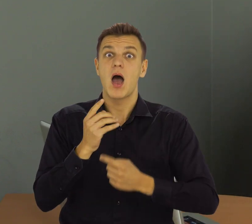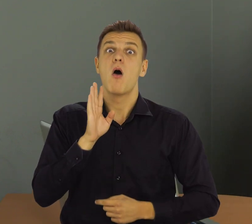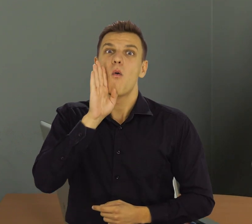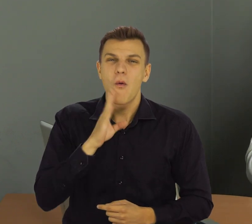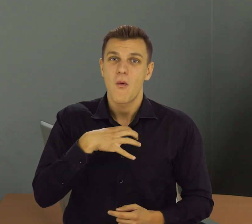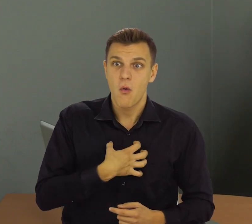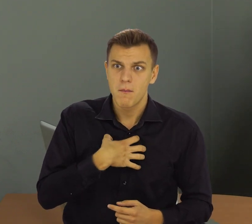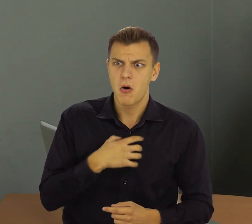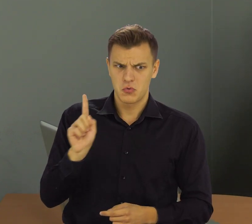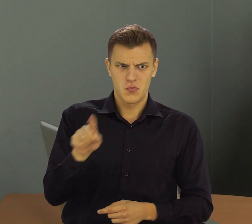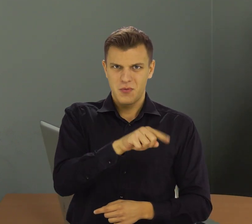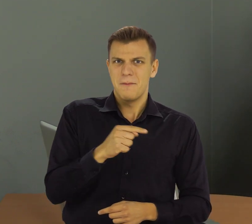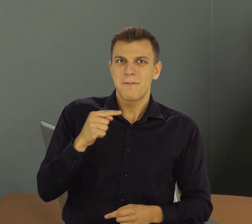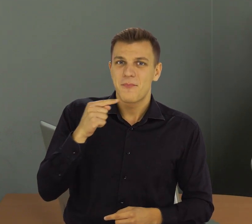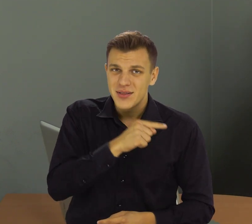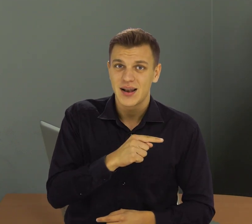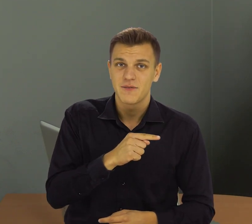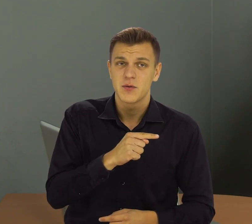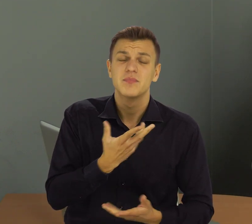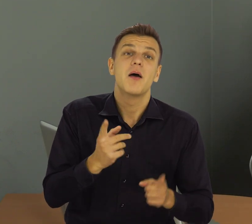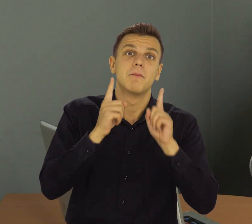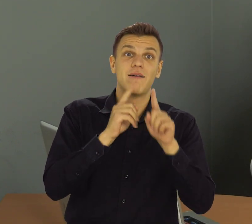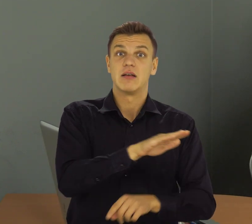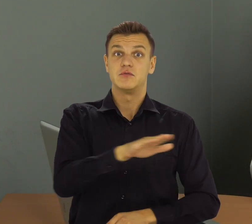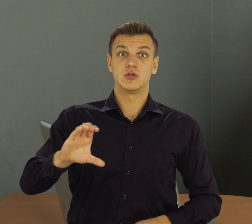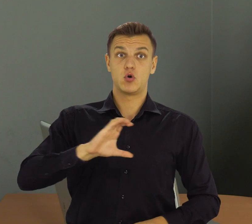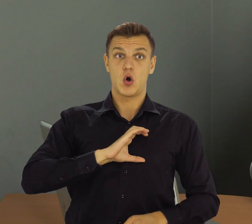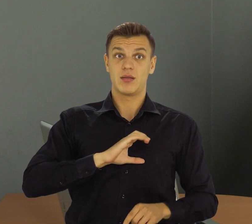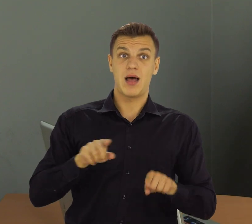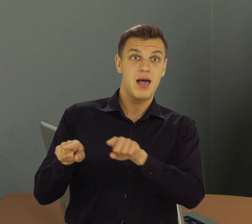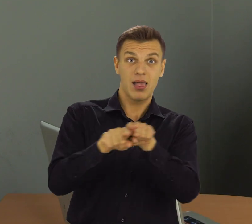oczywiście nie jest to reguła, i są od tego pewne indywidualne wyjątki.